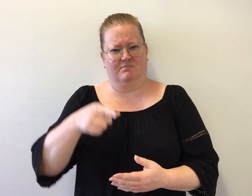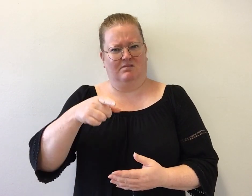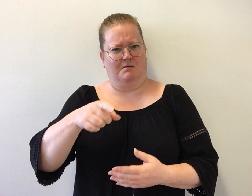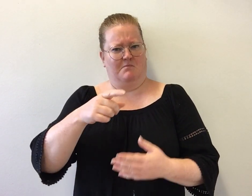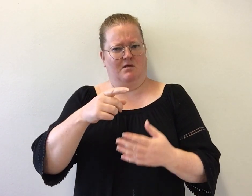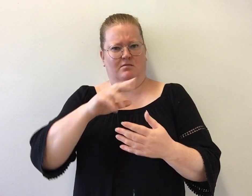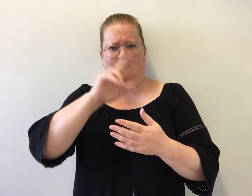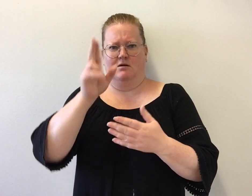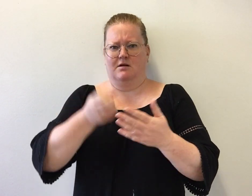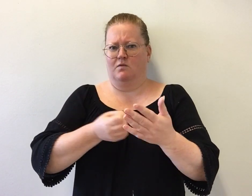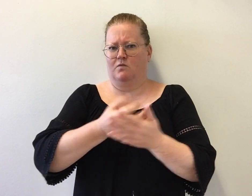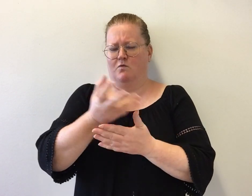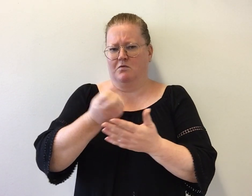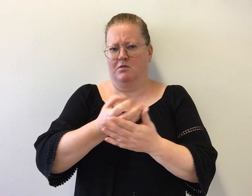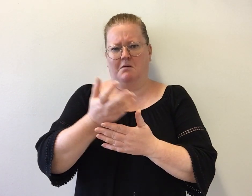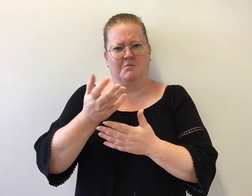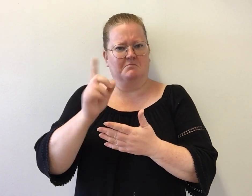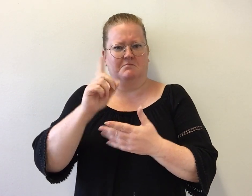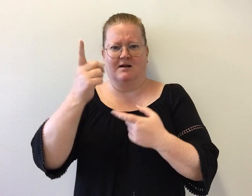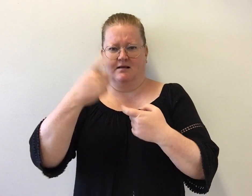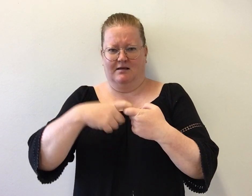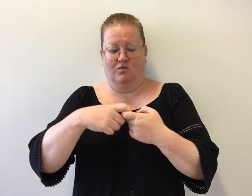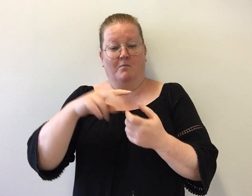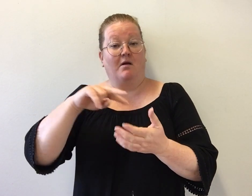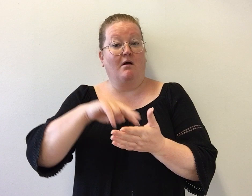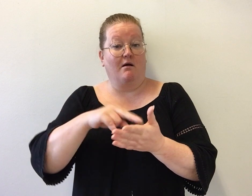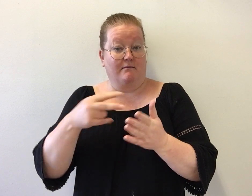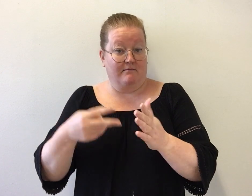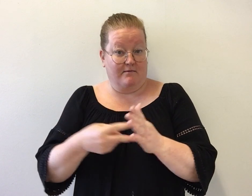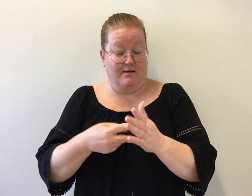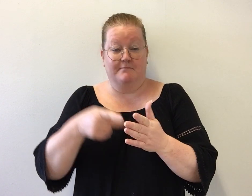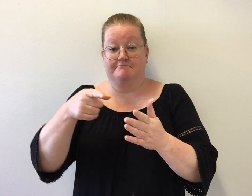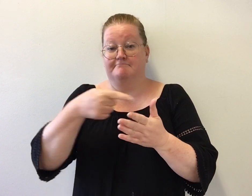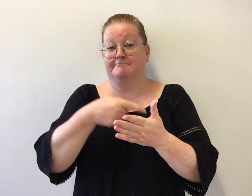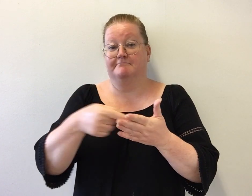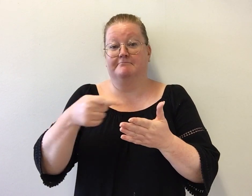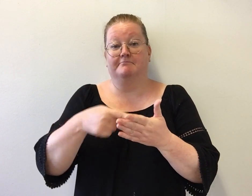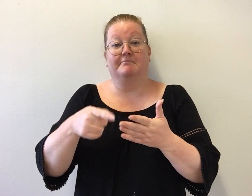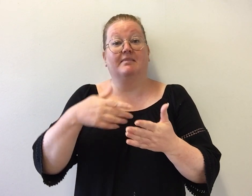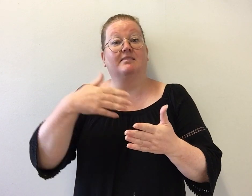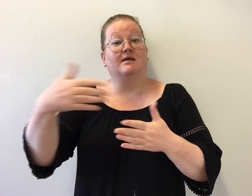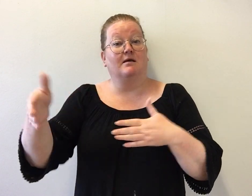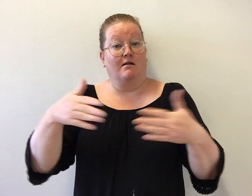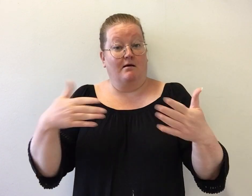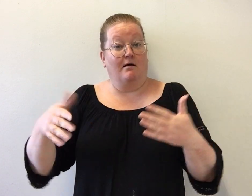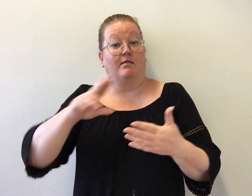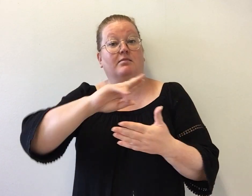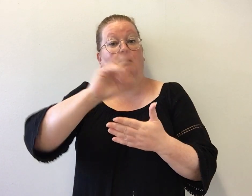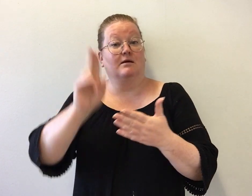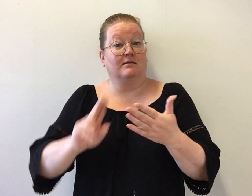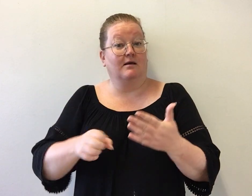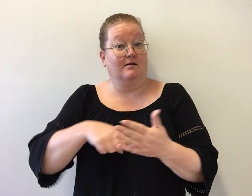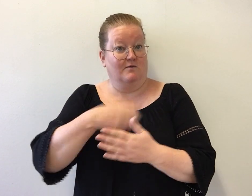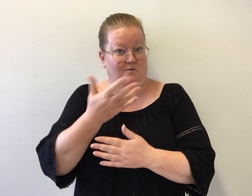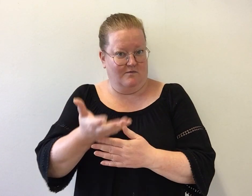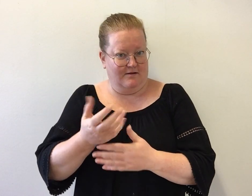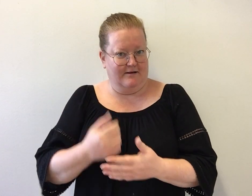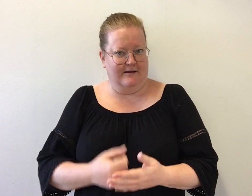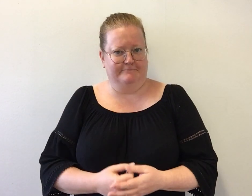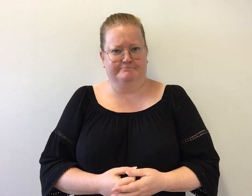Taiteilijaresidenssi oli osa Tilaa taiteilijuuteen -hanketta, jossa he olivat mukana.